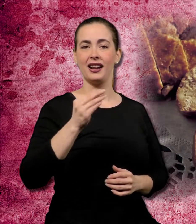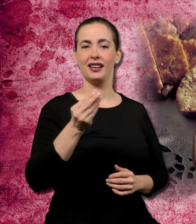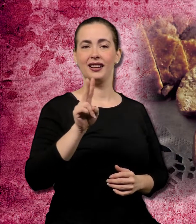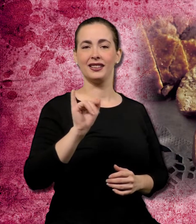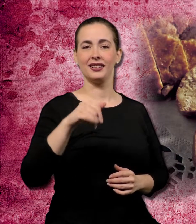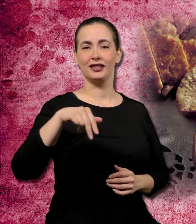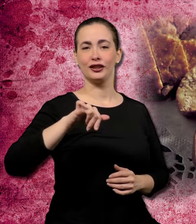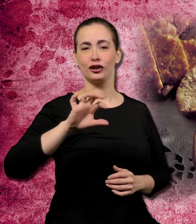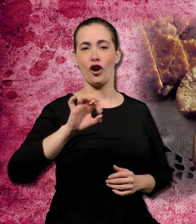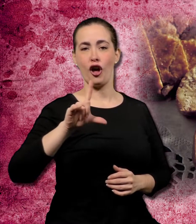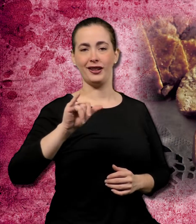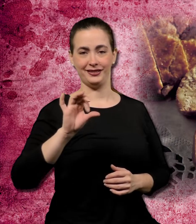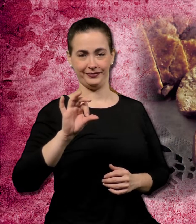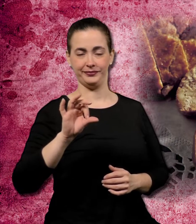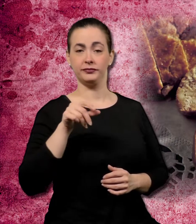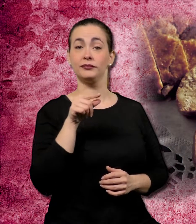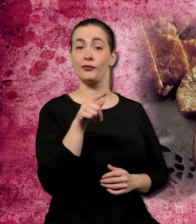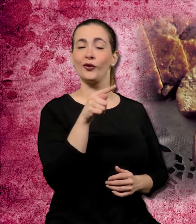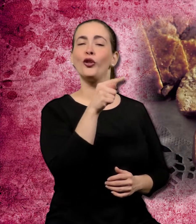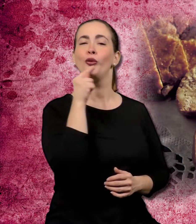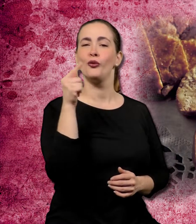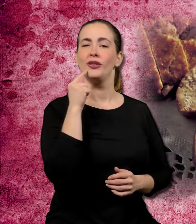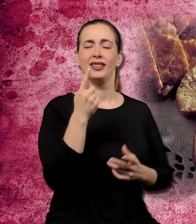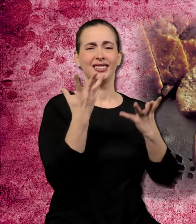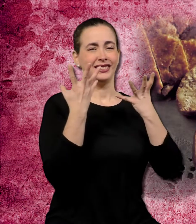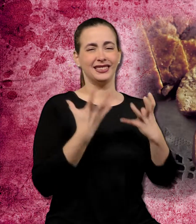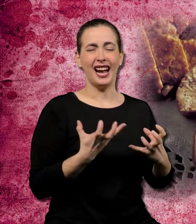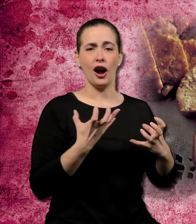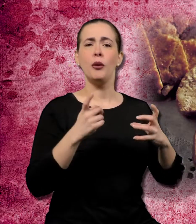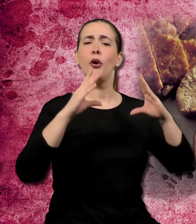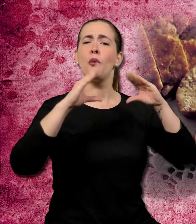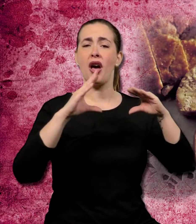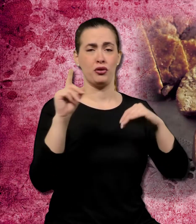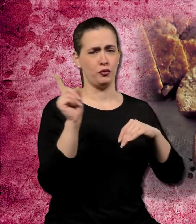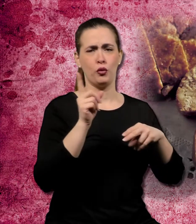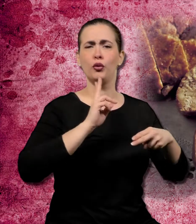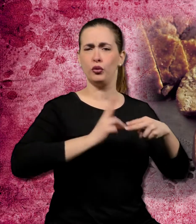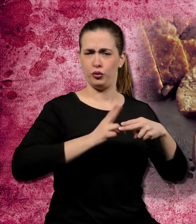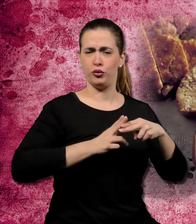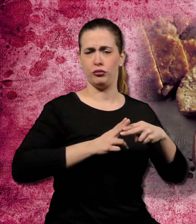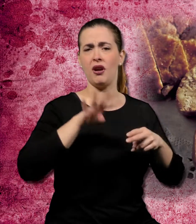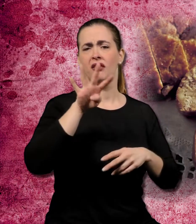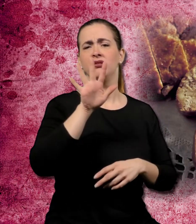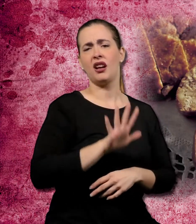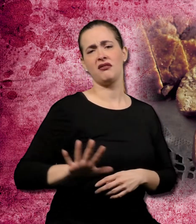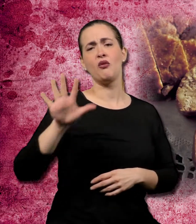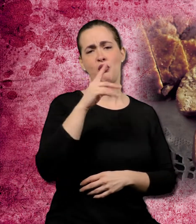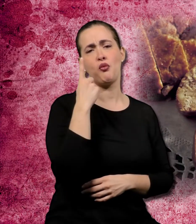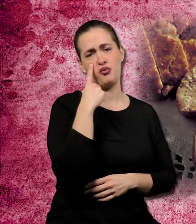El carquinyoli és una de les pastes seques més conegudes de Catalunya.